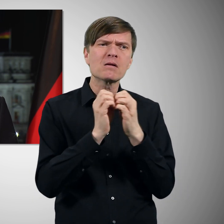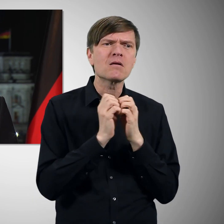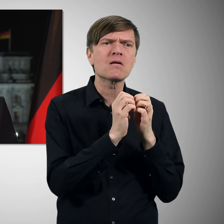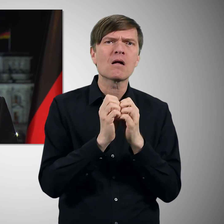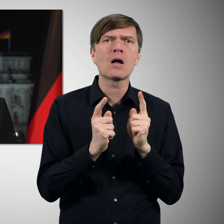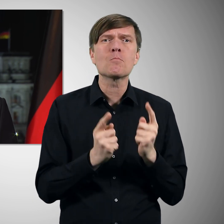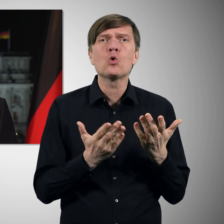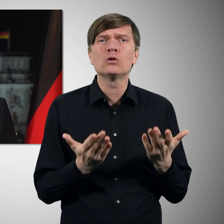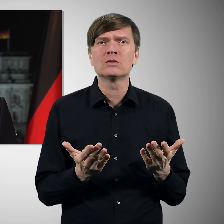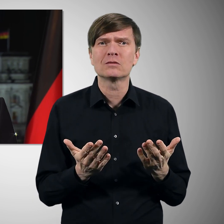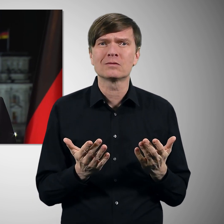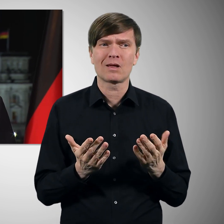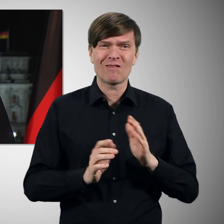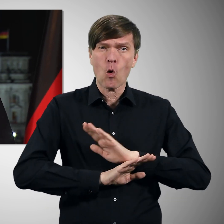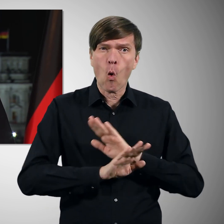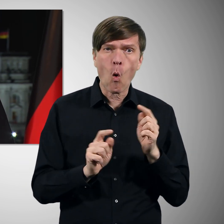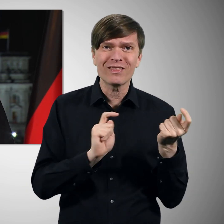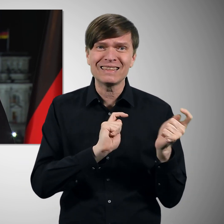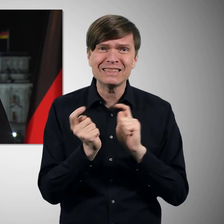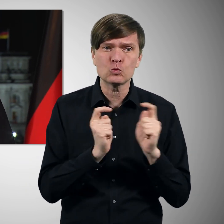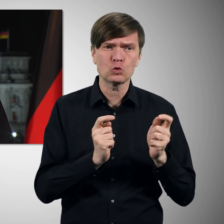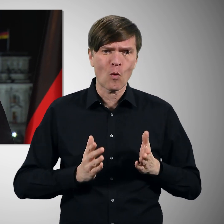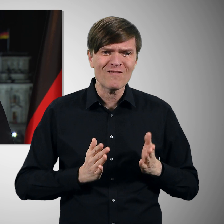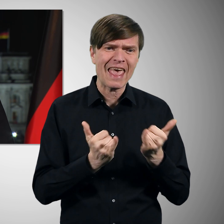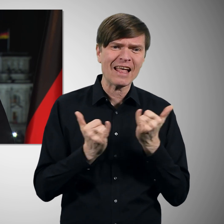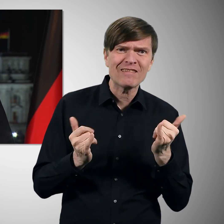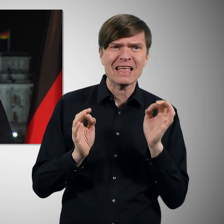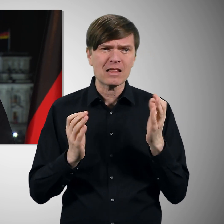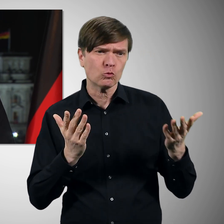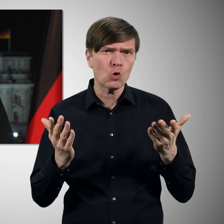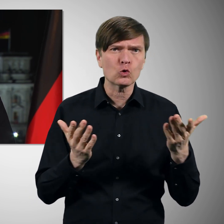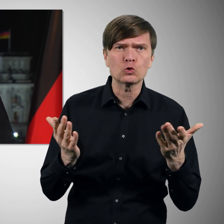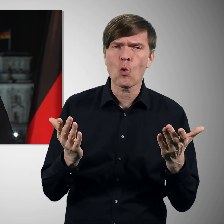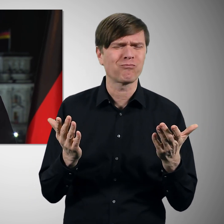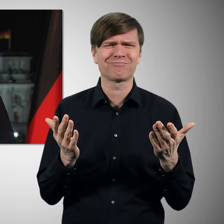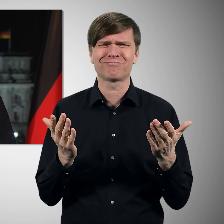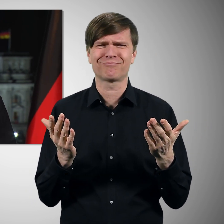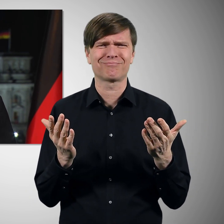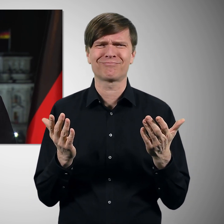Ganz ohne Diskussionen über den richtigen Weg funktioniert Demokratie nicht. Nichts wird besser,